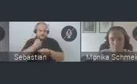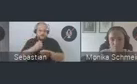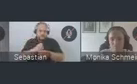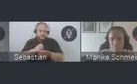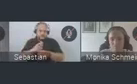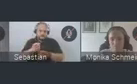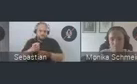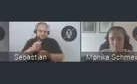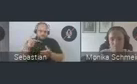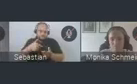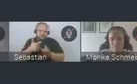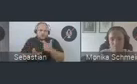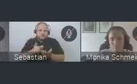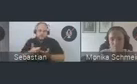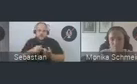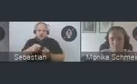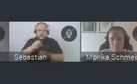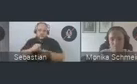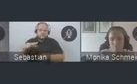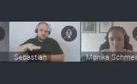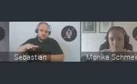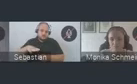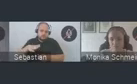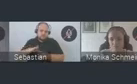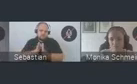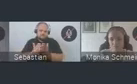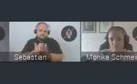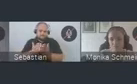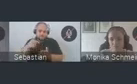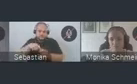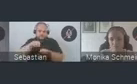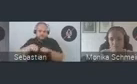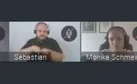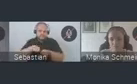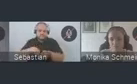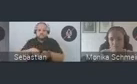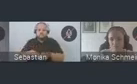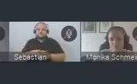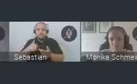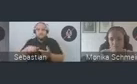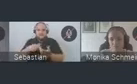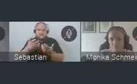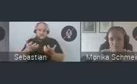a ten katalog jest bardzo wartościowym materiałem, do którego zachęcam, żeby zajrzeć.